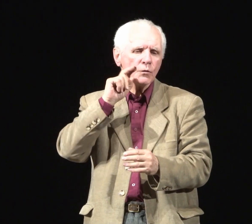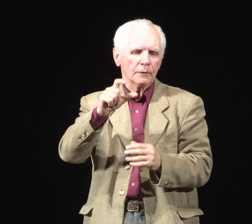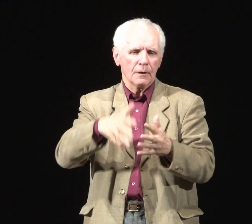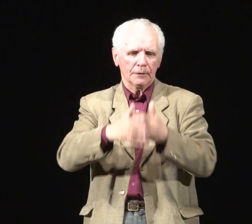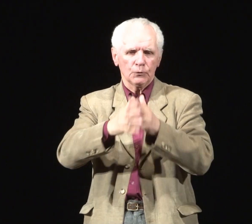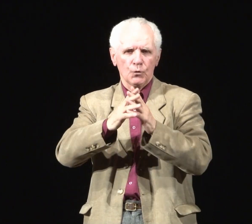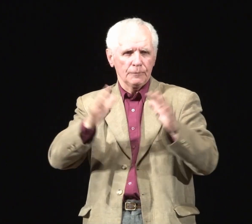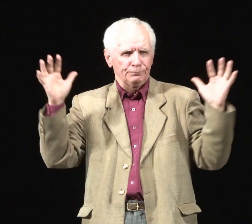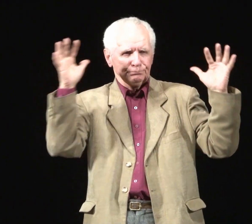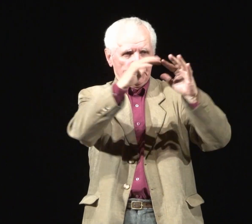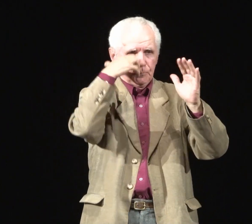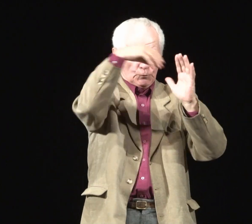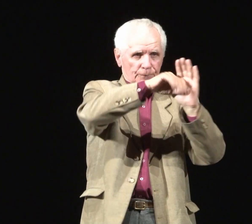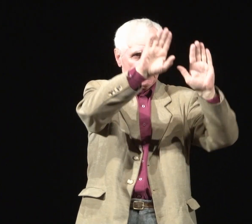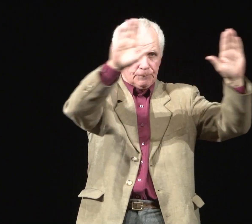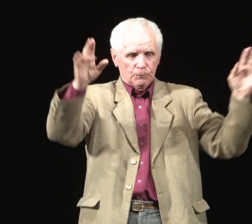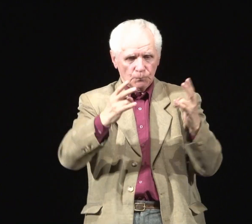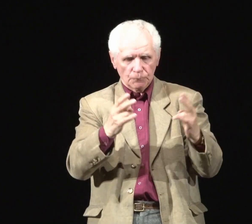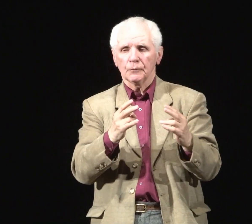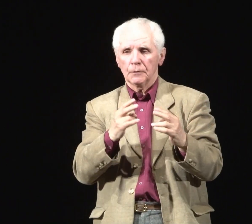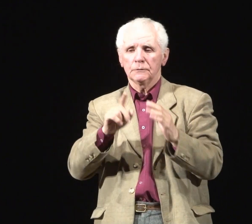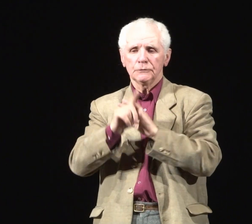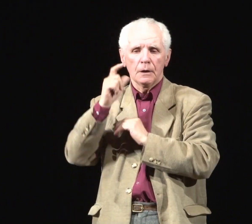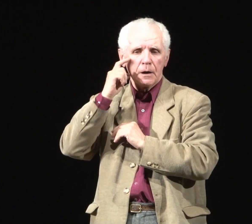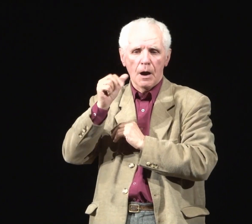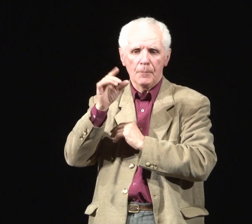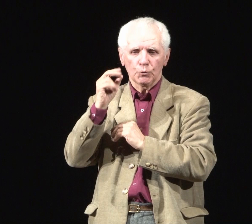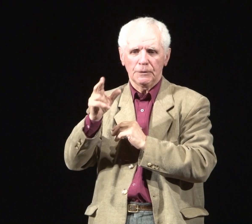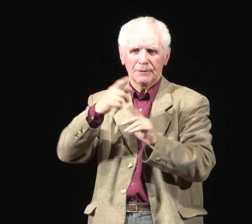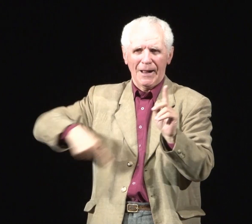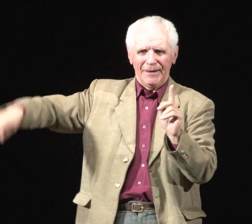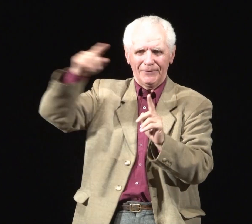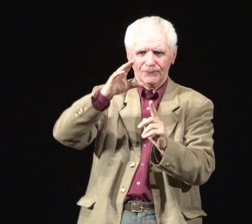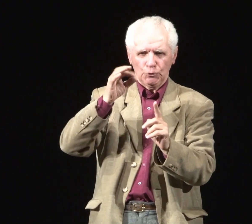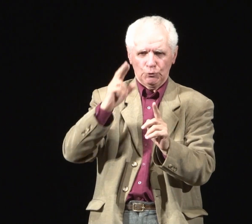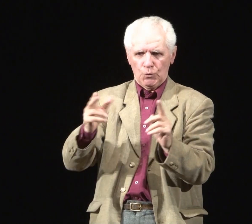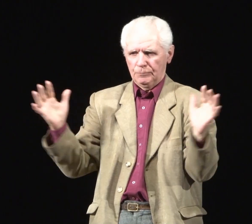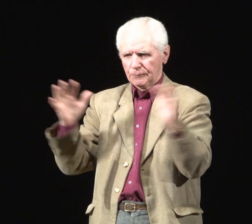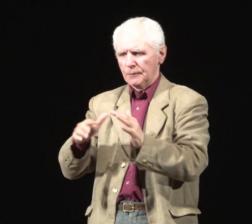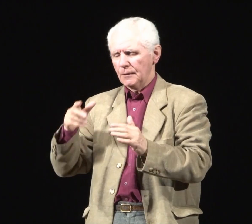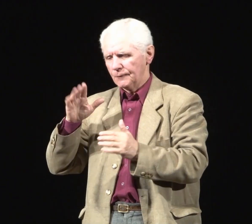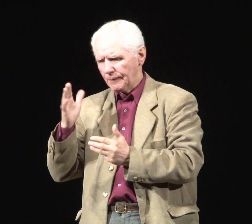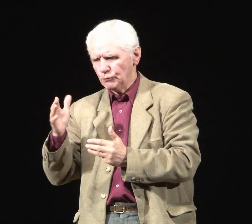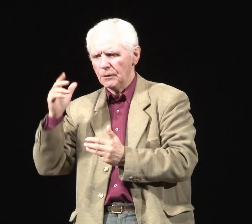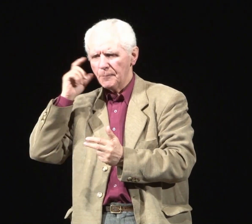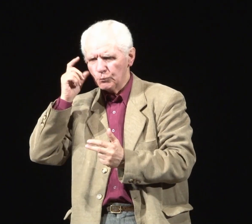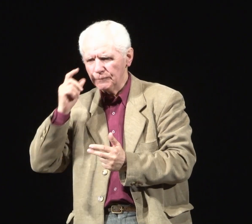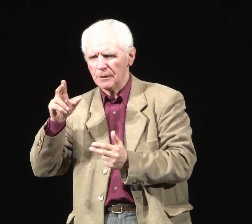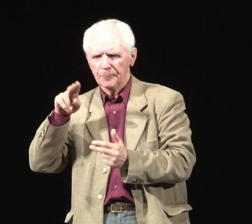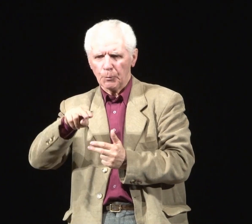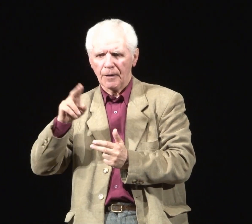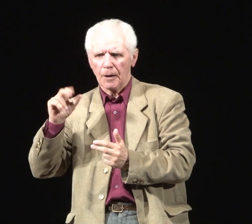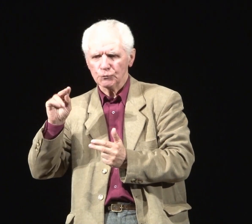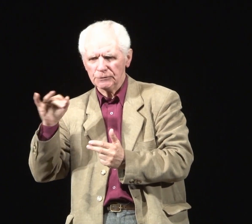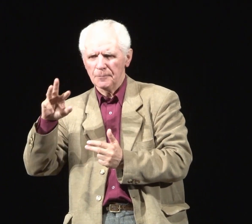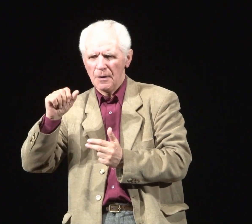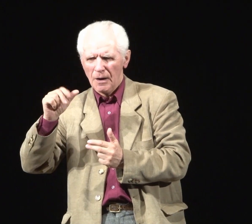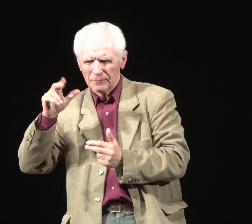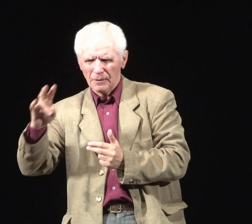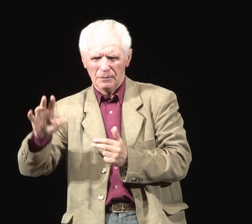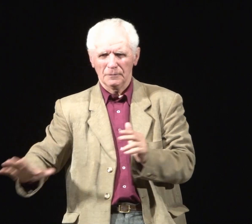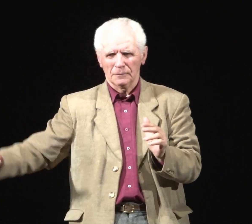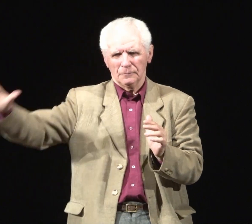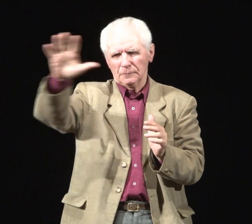Отбирались лучшие работы из Дальнего востока, участие приняли архитекторы Хабаровска, Владивостка, Петропавловска-Камчатский, Магадана